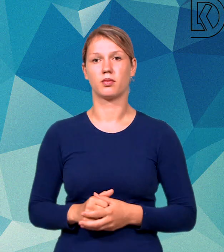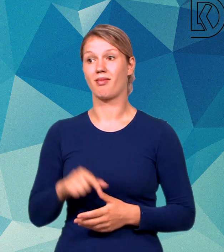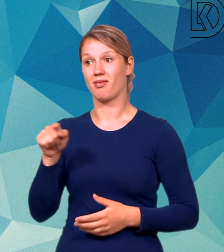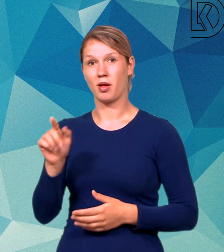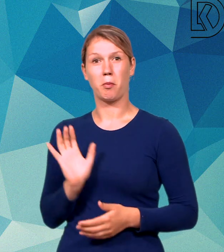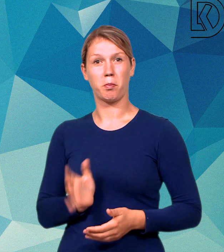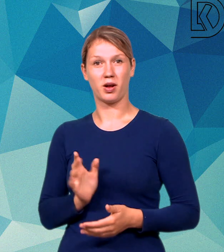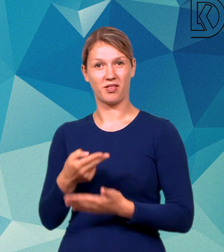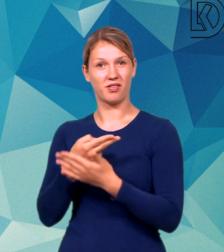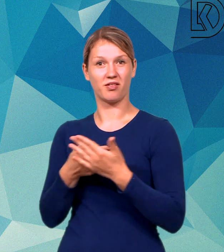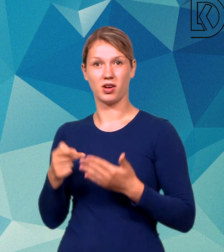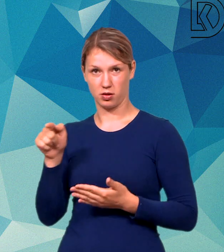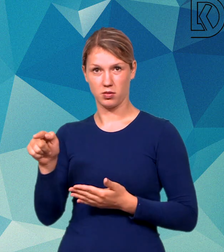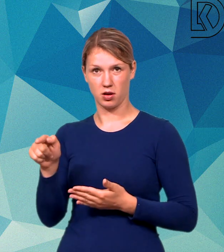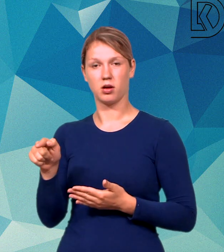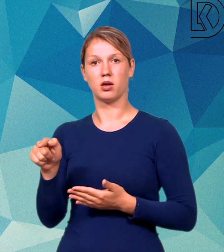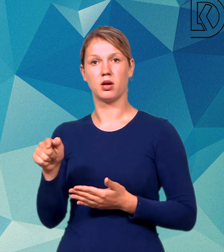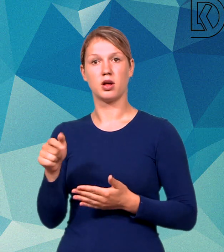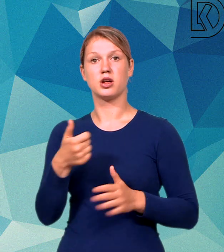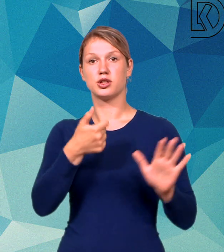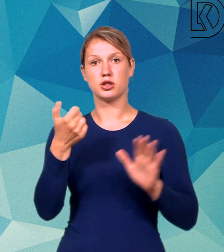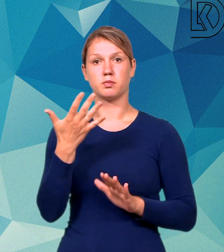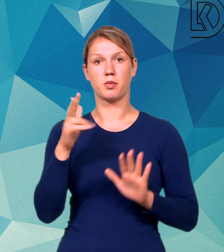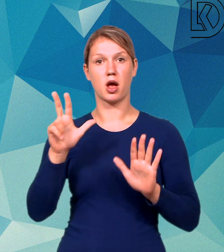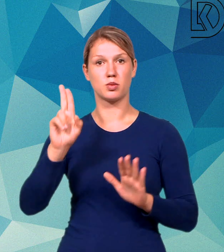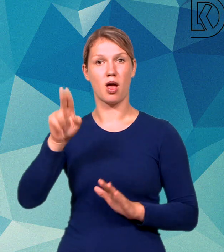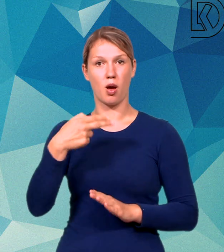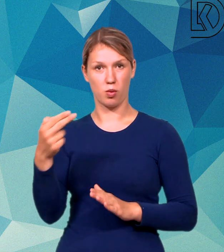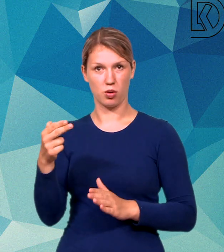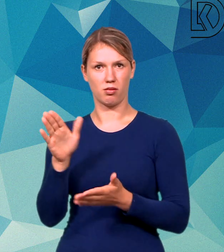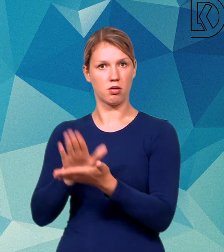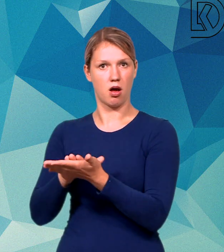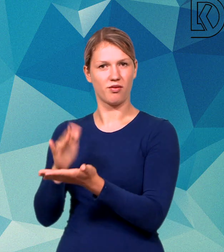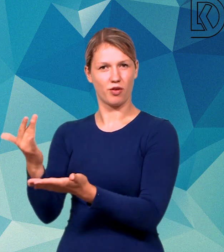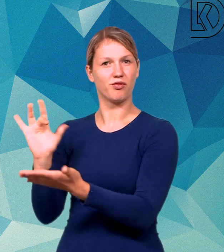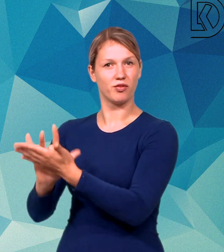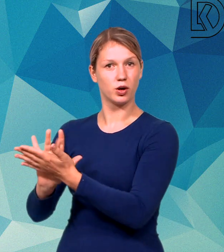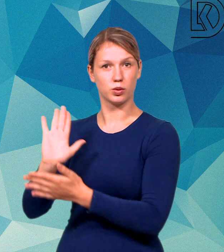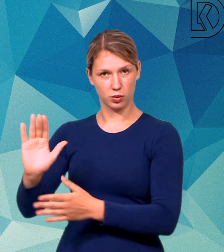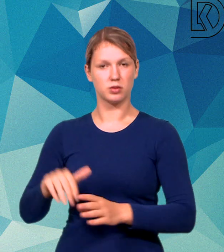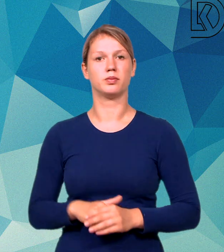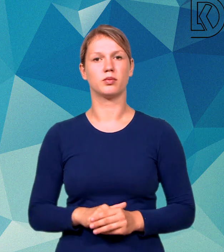O privačiose įmonėse dirbantiems į rankas išmokama vidutiniškai 658 eur.